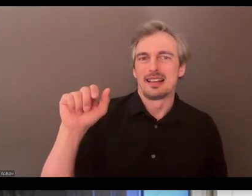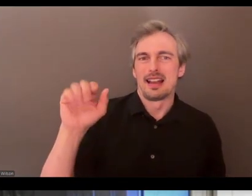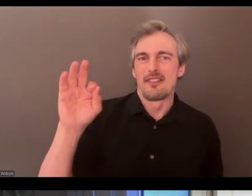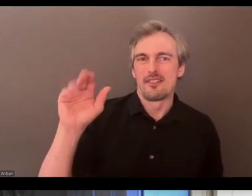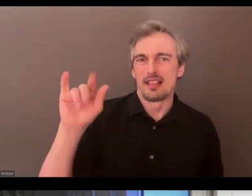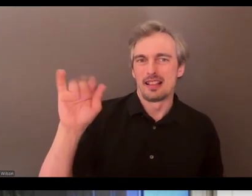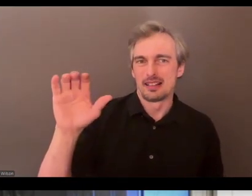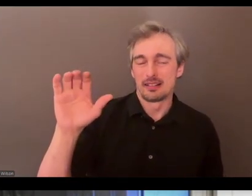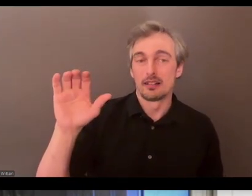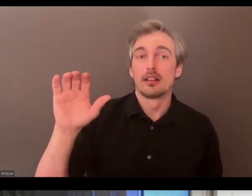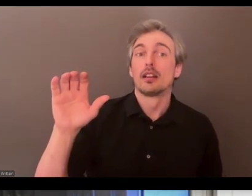どういたしまして。